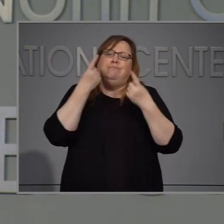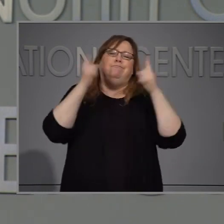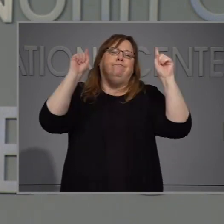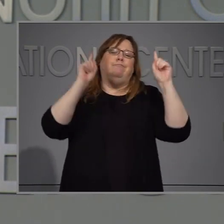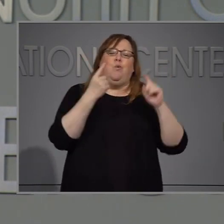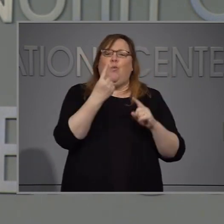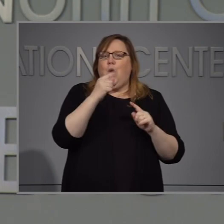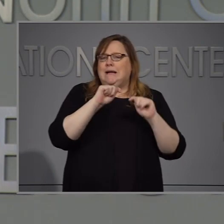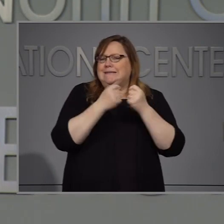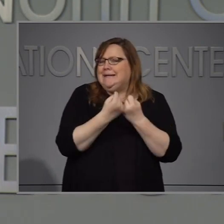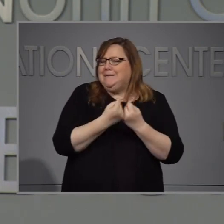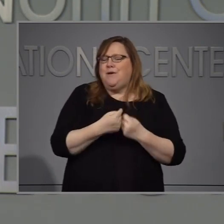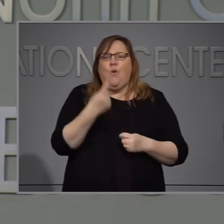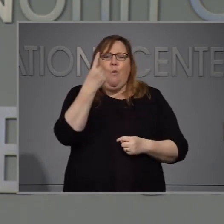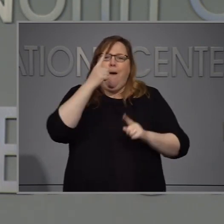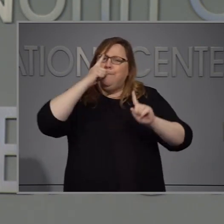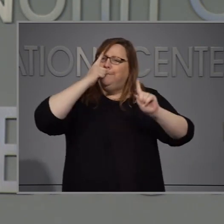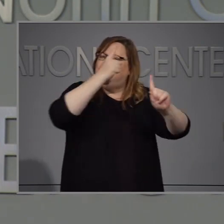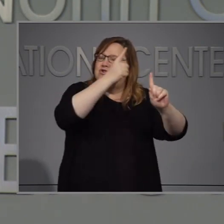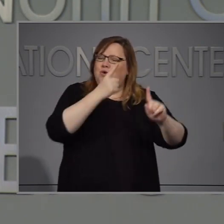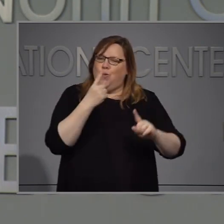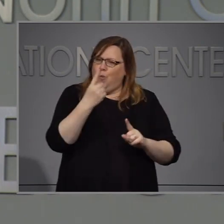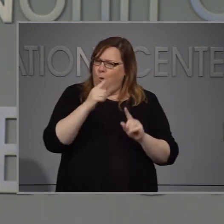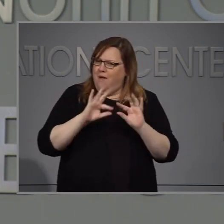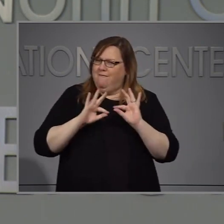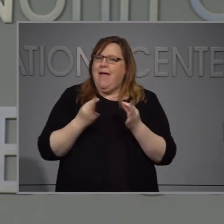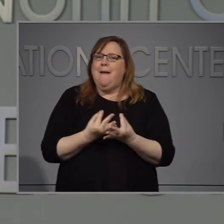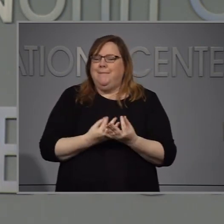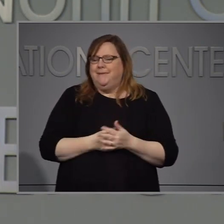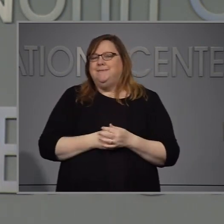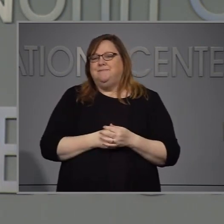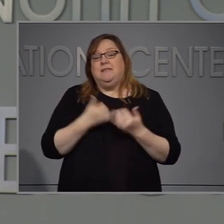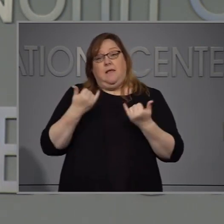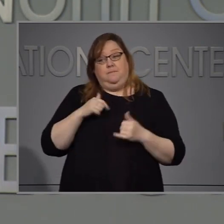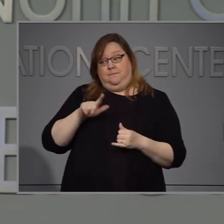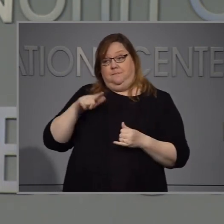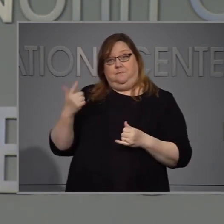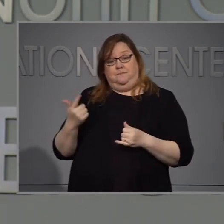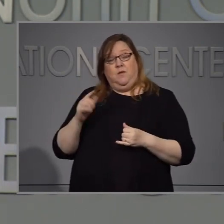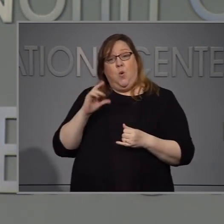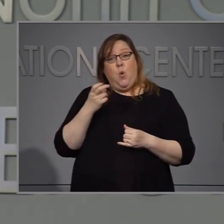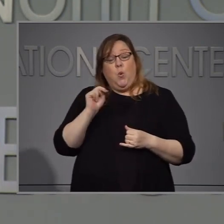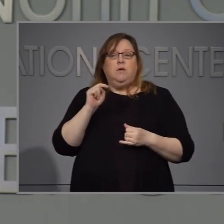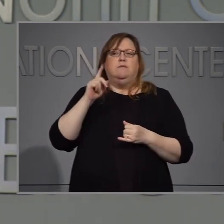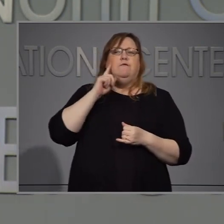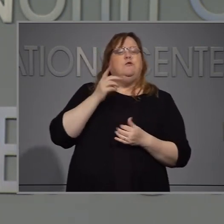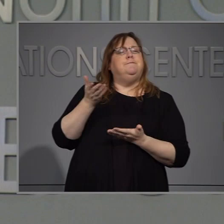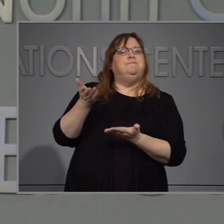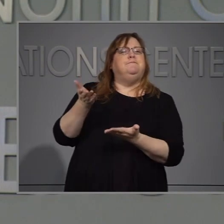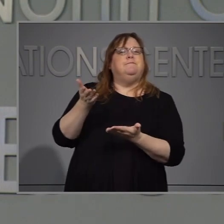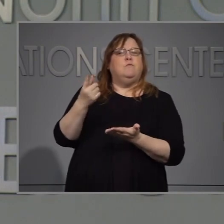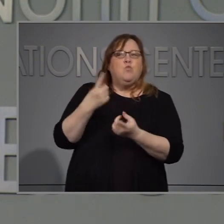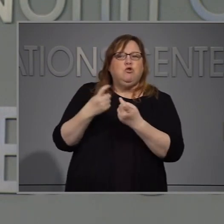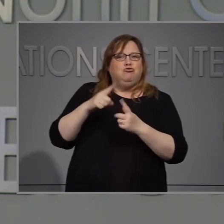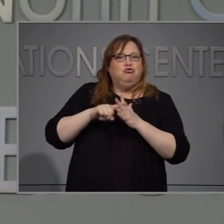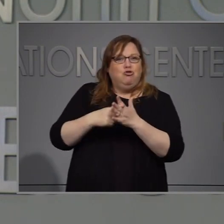familia y ahora les cedo la palabra la señora secretaria, gracias.